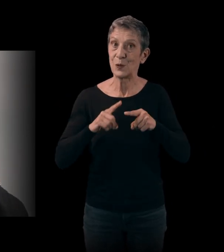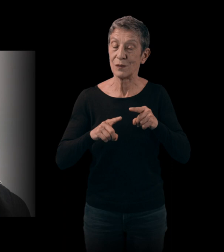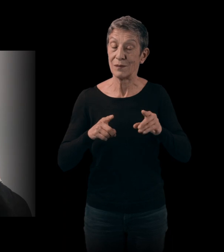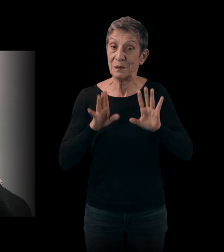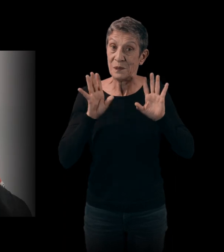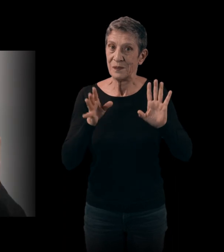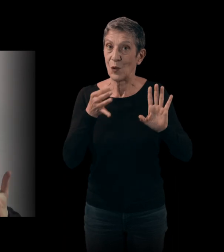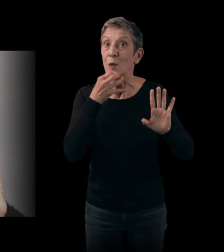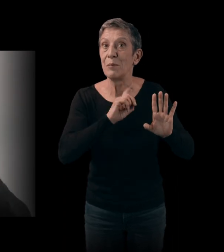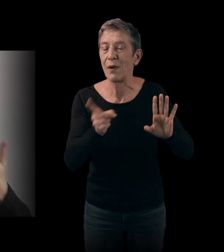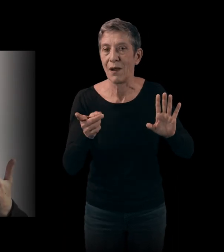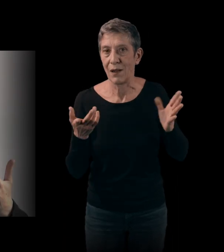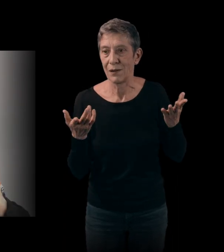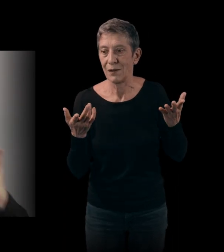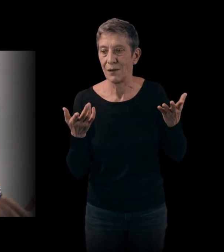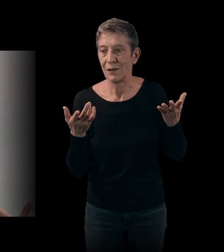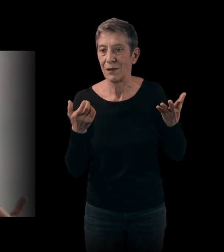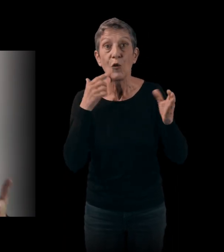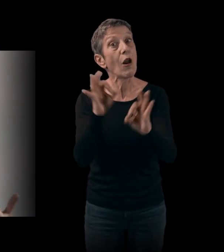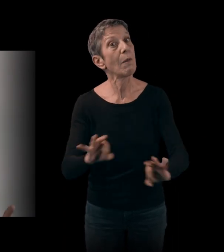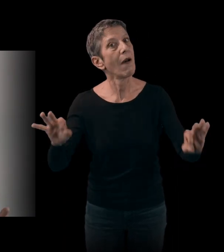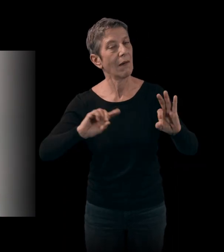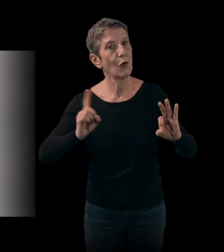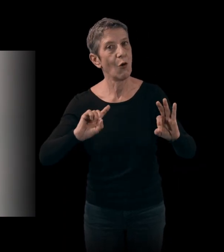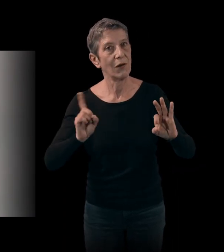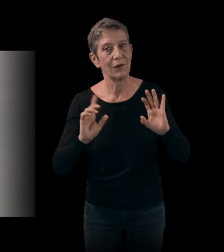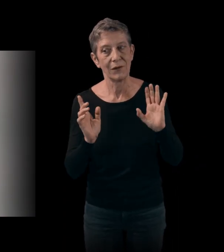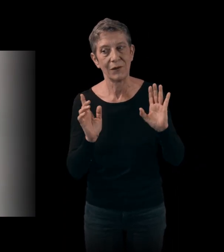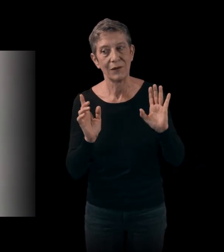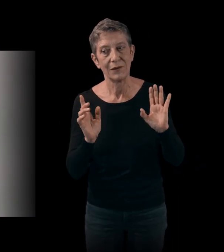Alors quand je dis "qu'on ne dit pas", ça ne veut pas dire qu'elle n'existe pas. D'ailleurs, pour le coup, ça, je le dis aussi parce que,